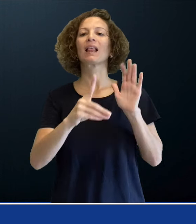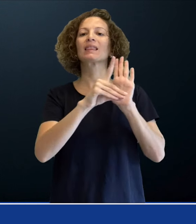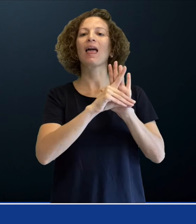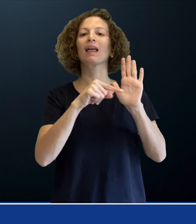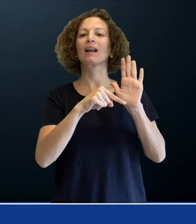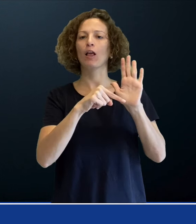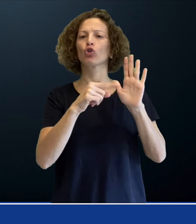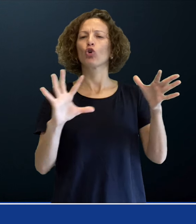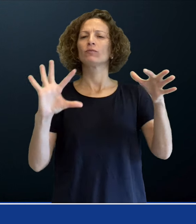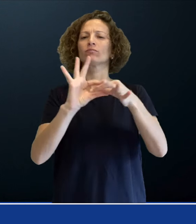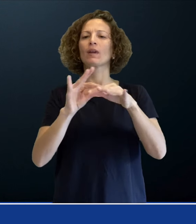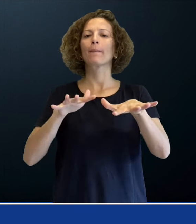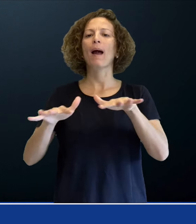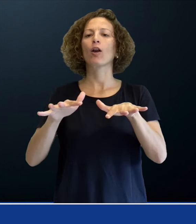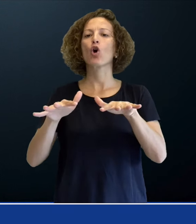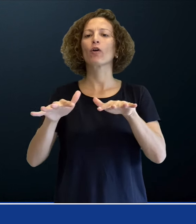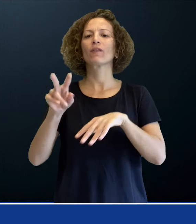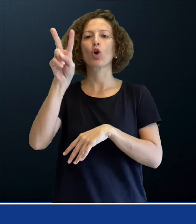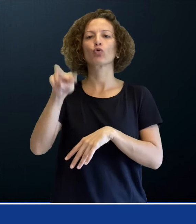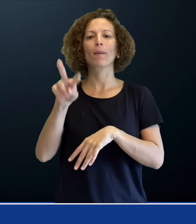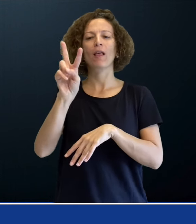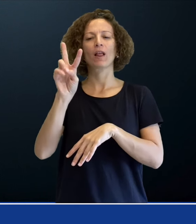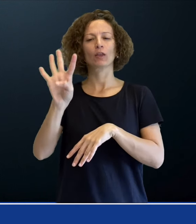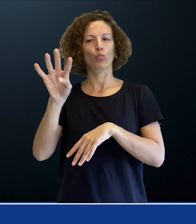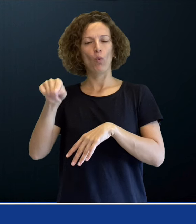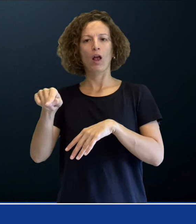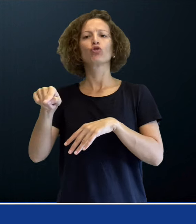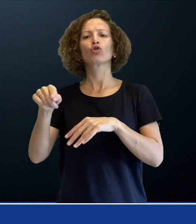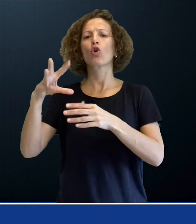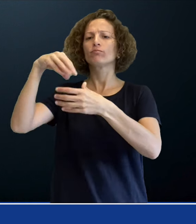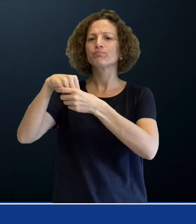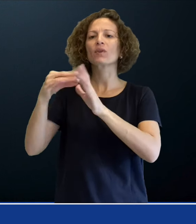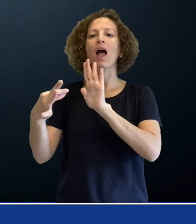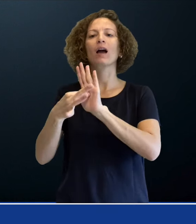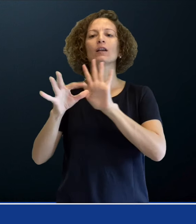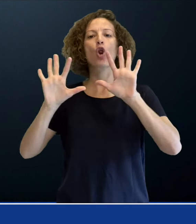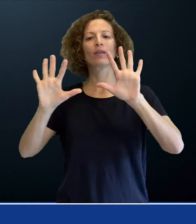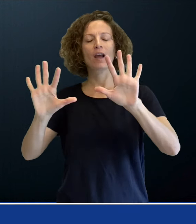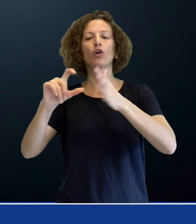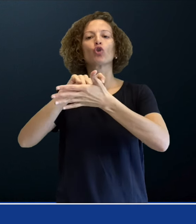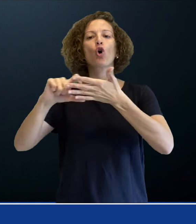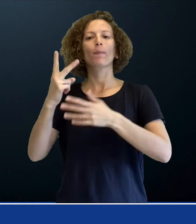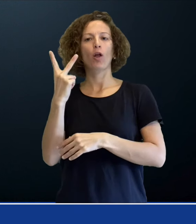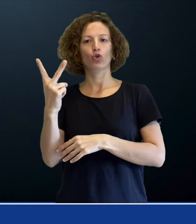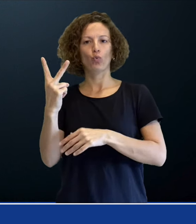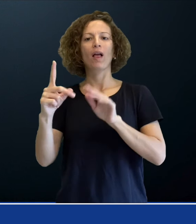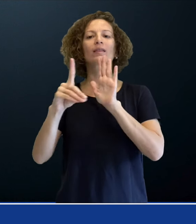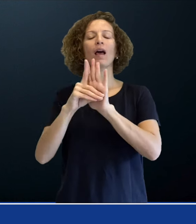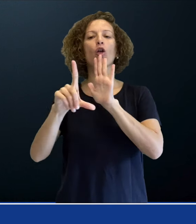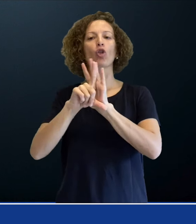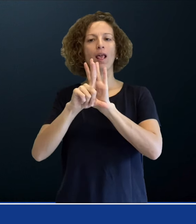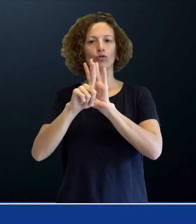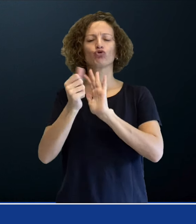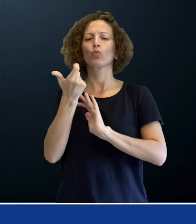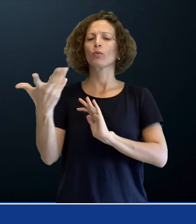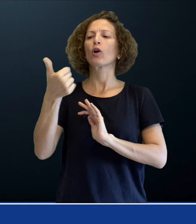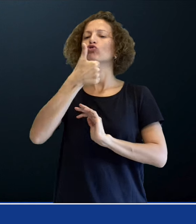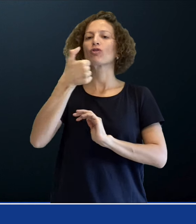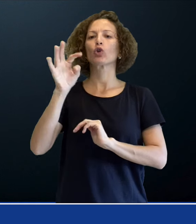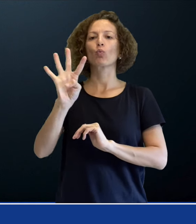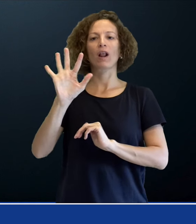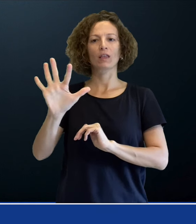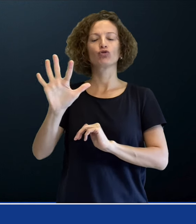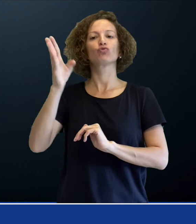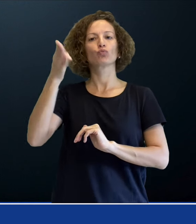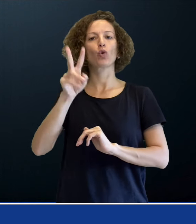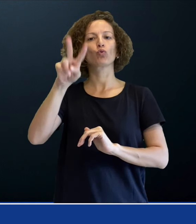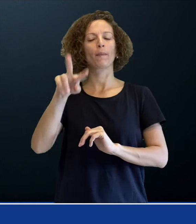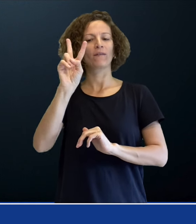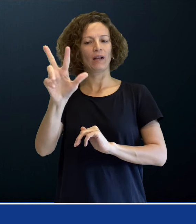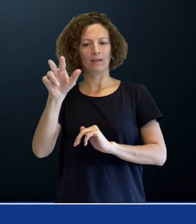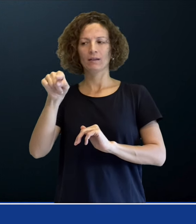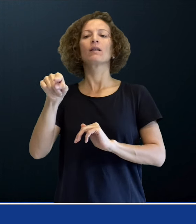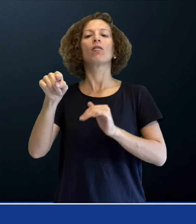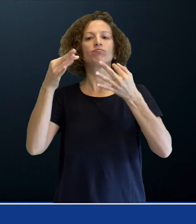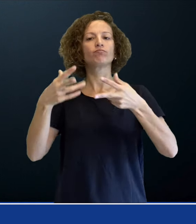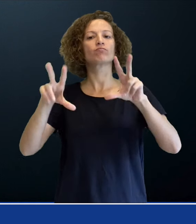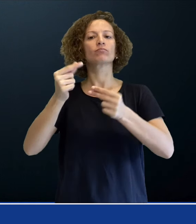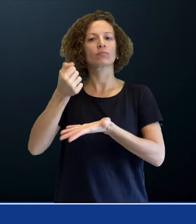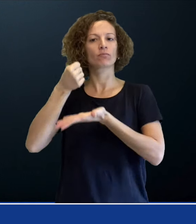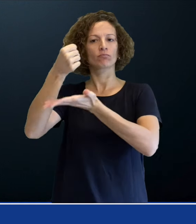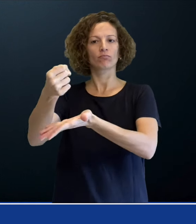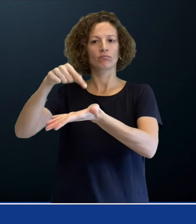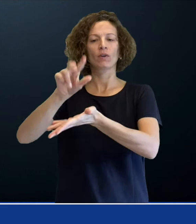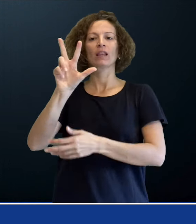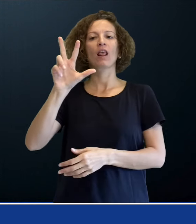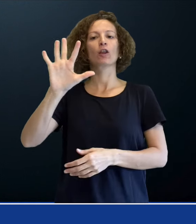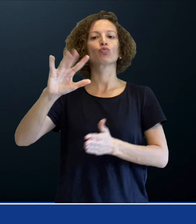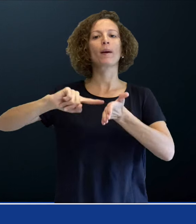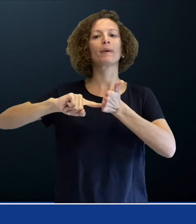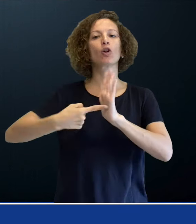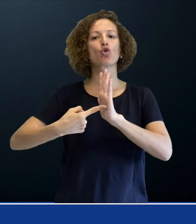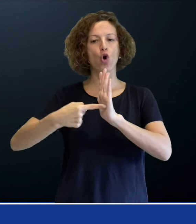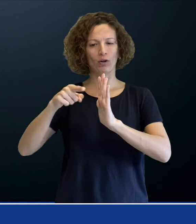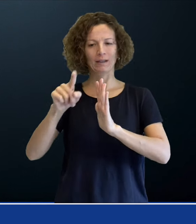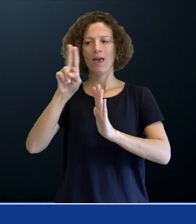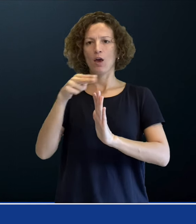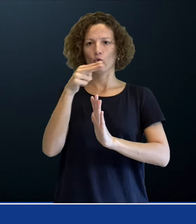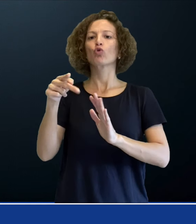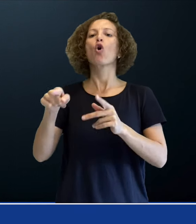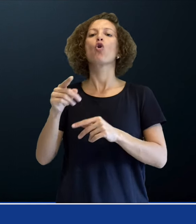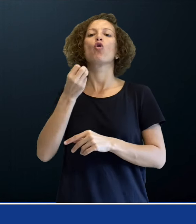Il Decreto collegato alla Manovra 2024 (art. 10, comma 2 del DL 145/2023) ha rifinanziato con 35 milioni di euro il